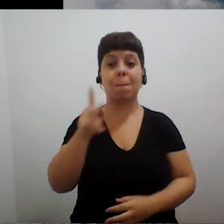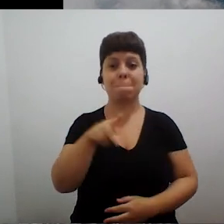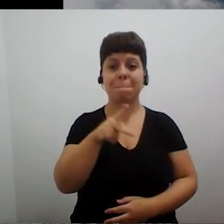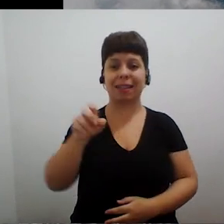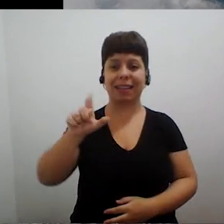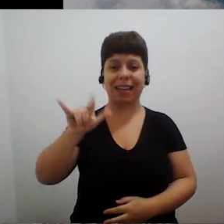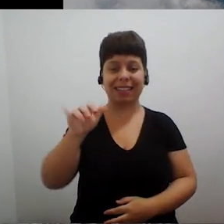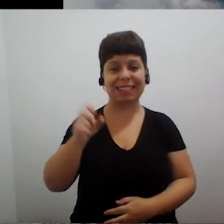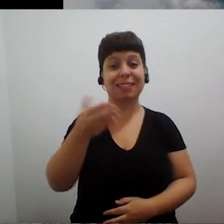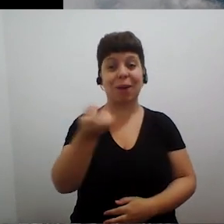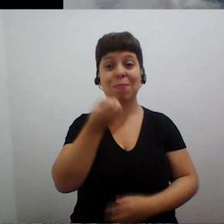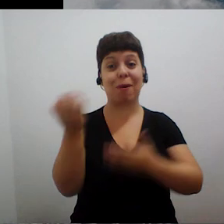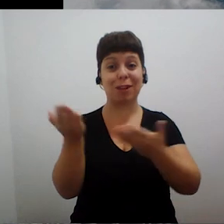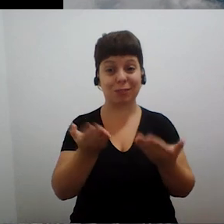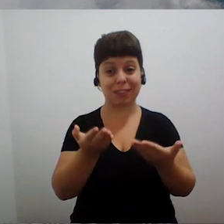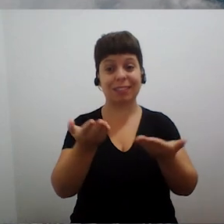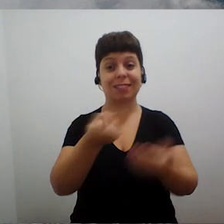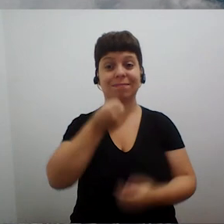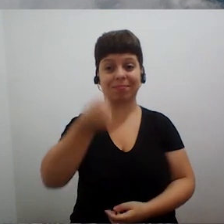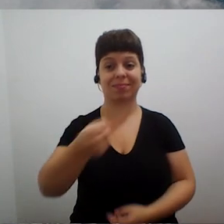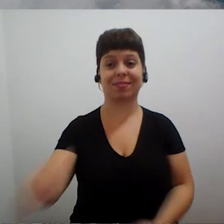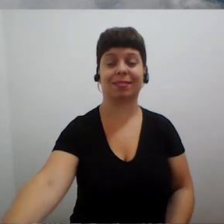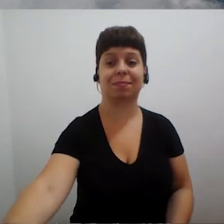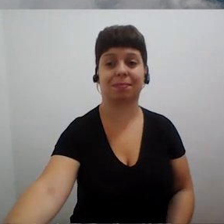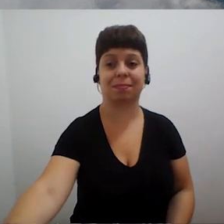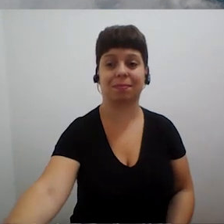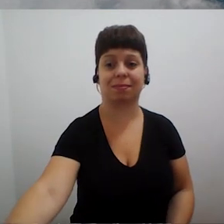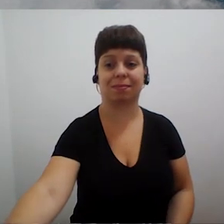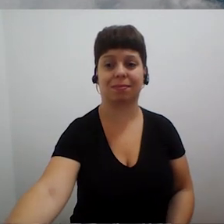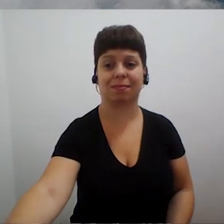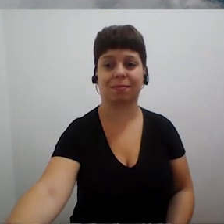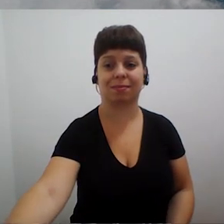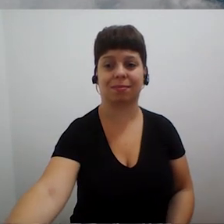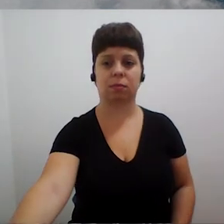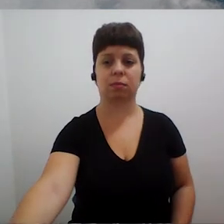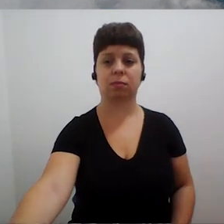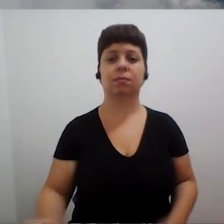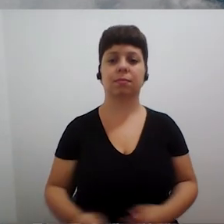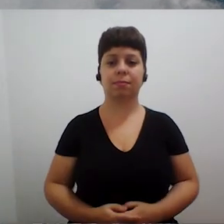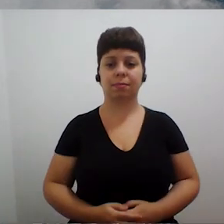Padre Elias também dando as boas-vindas mais uma vez, a palavra é sua!